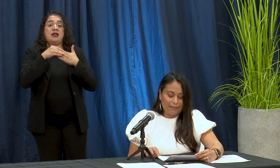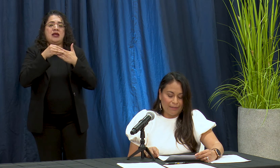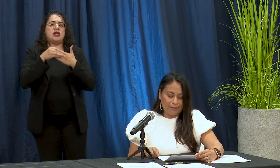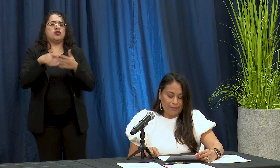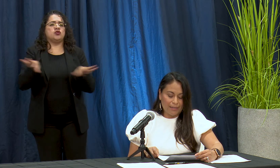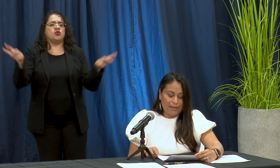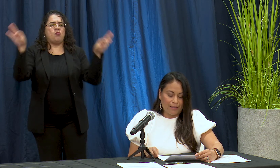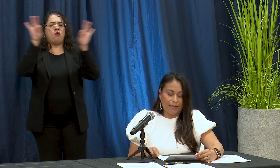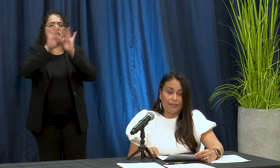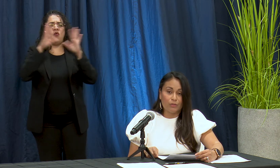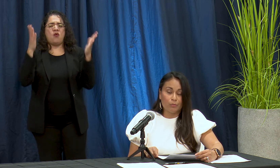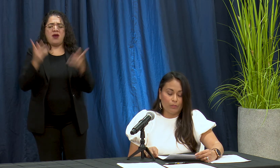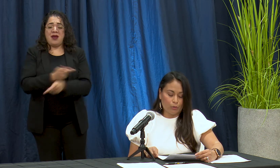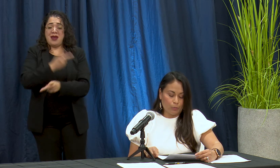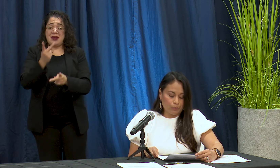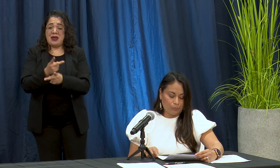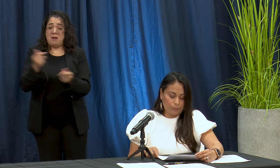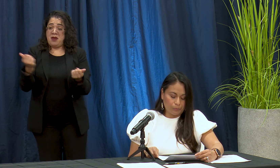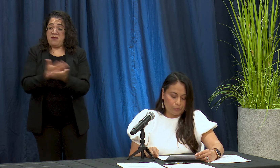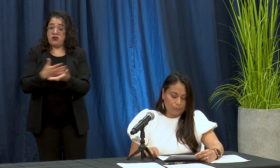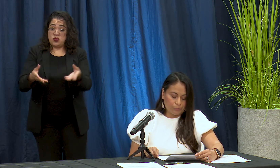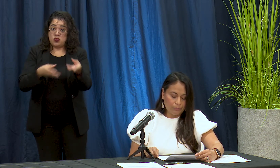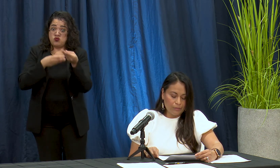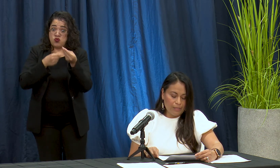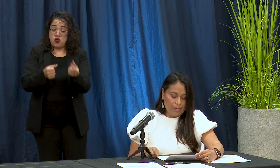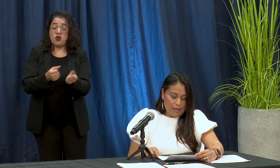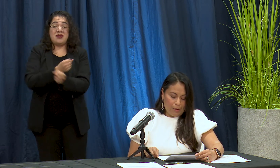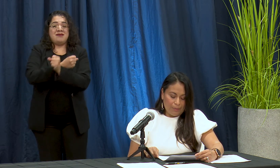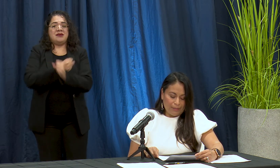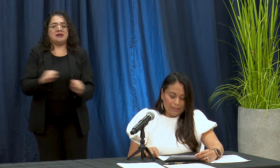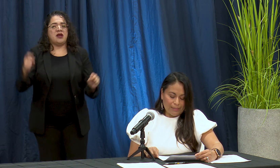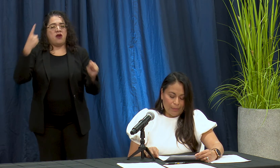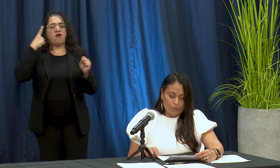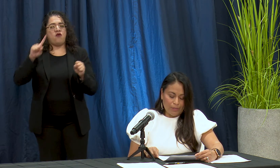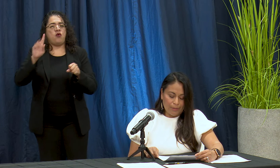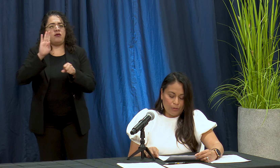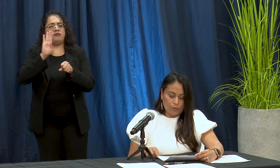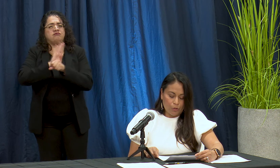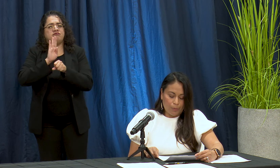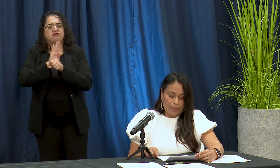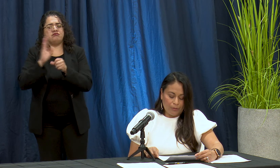través de la cadena de su maestro mientras estamos Javier toes yo / and